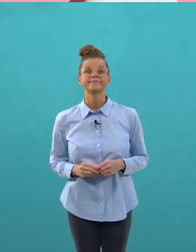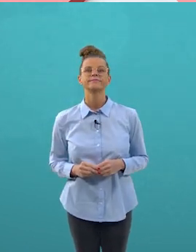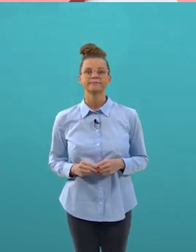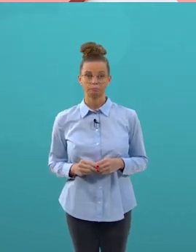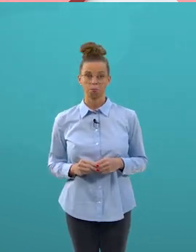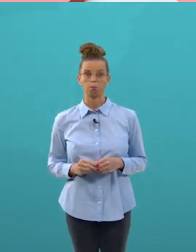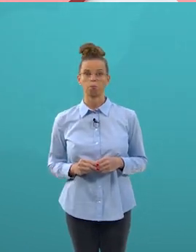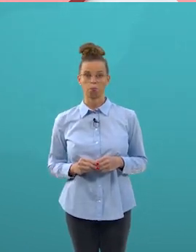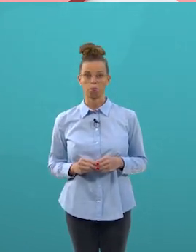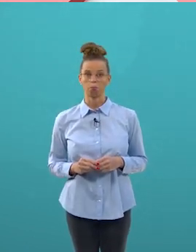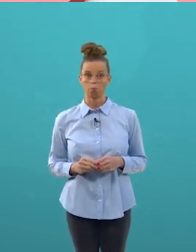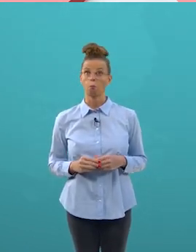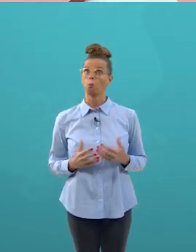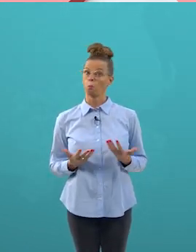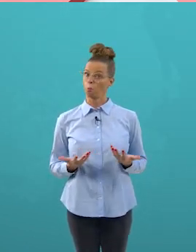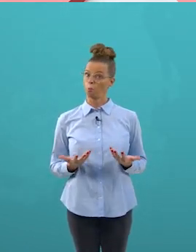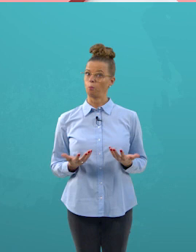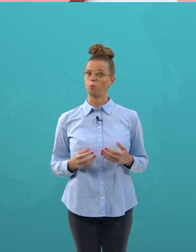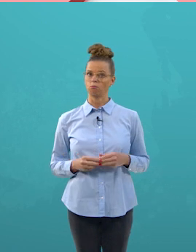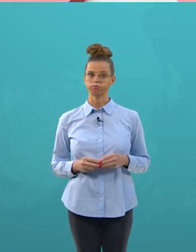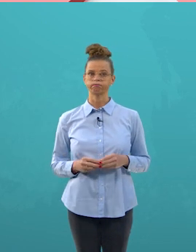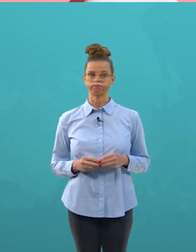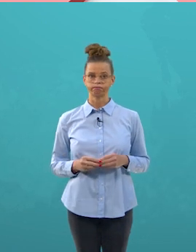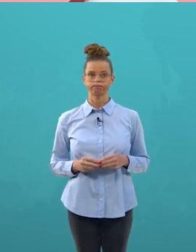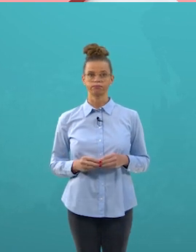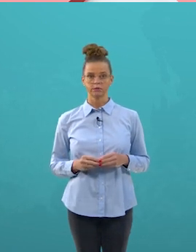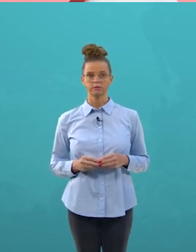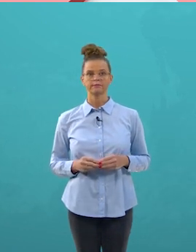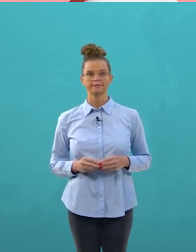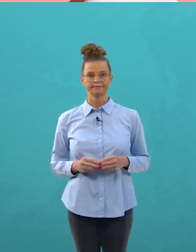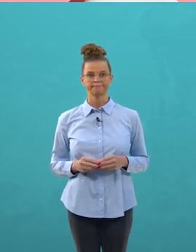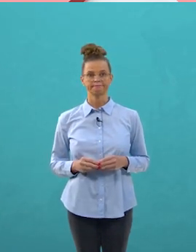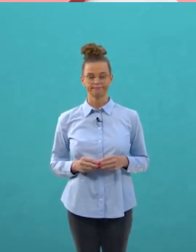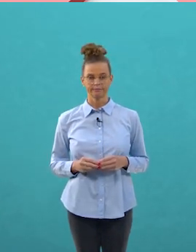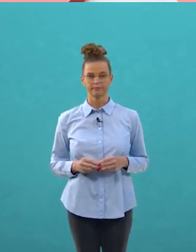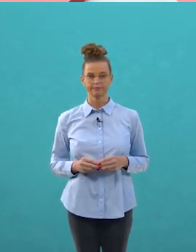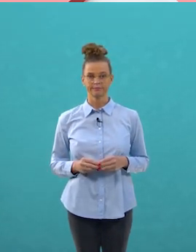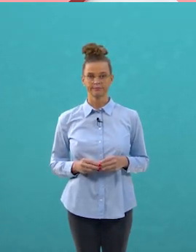als acht von zehn Apotheken sind sie die Expert:innen, wenn es um Kosmetik und Pflege